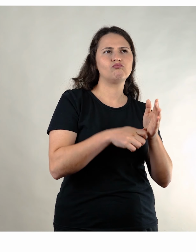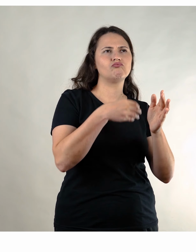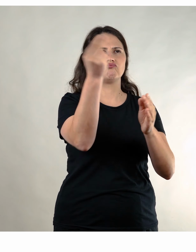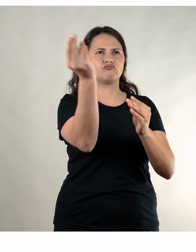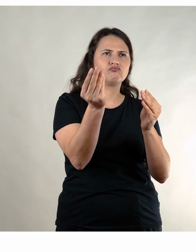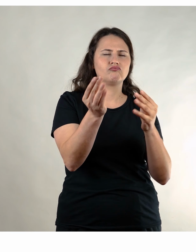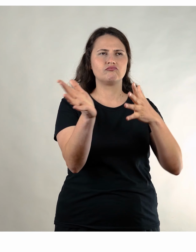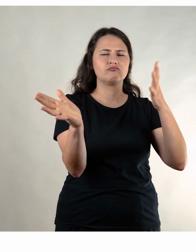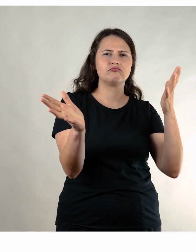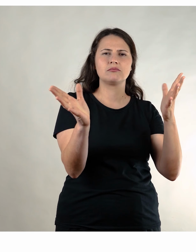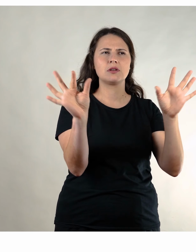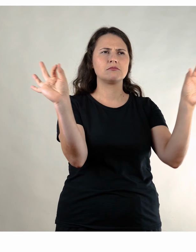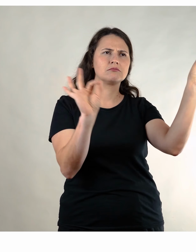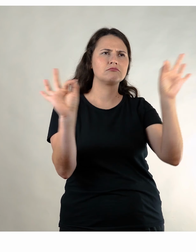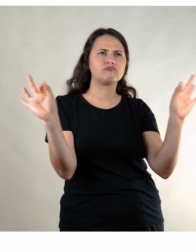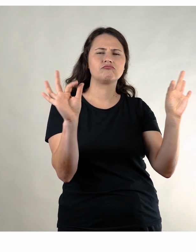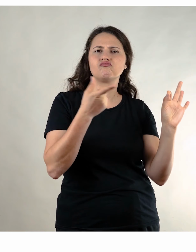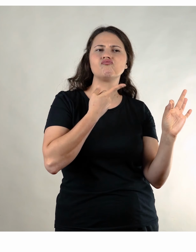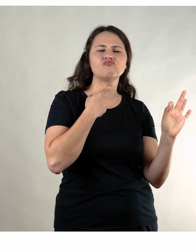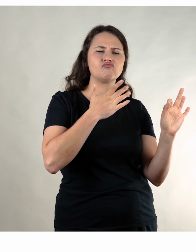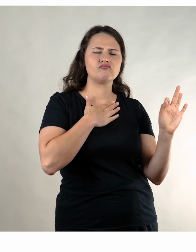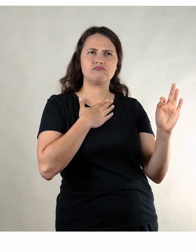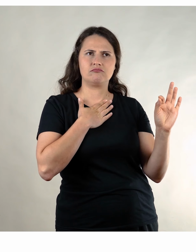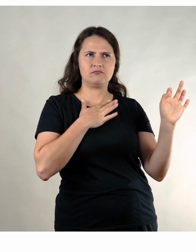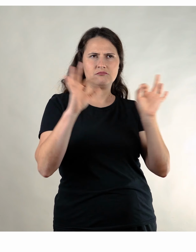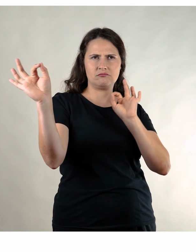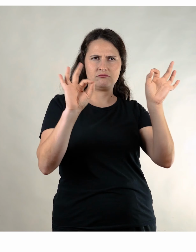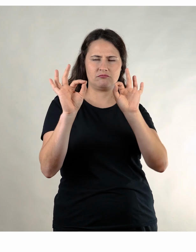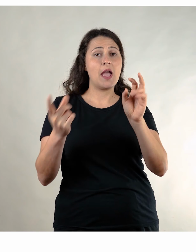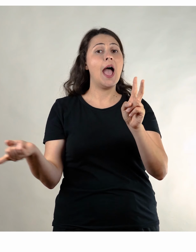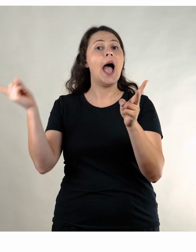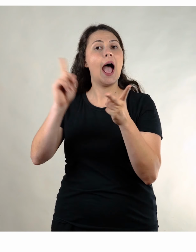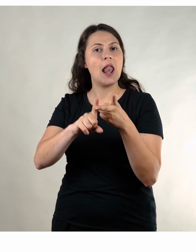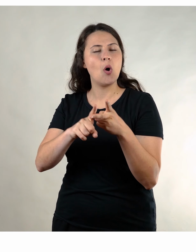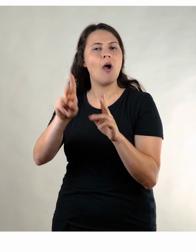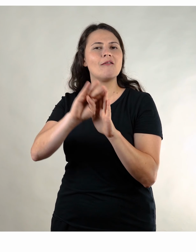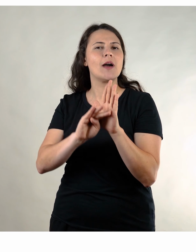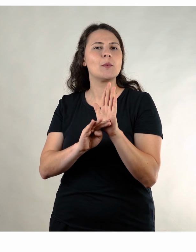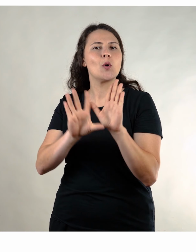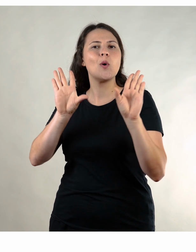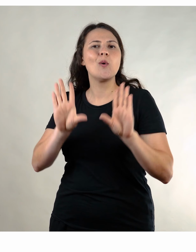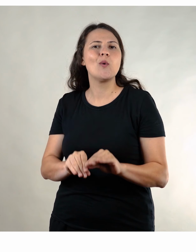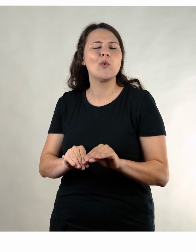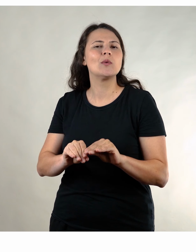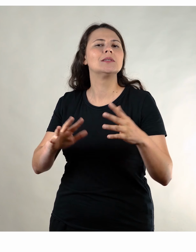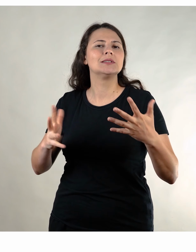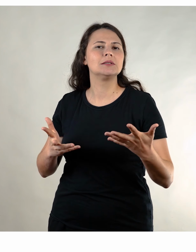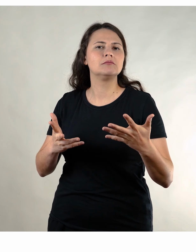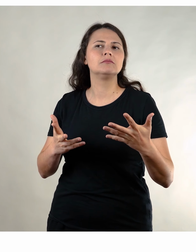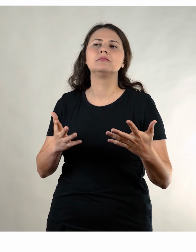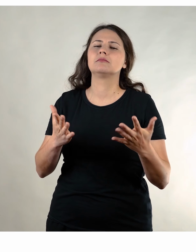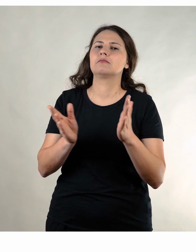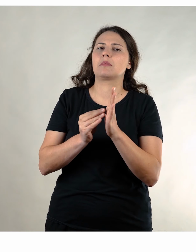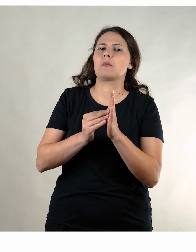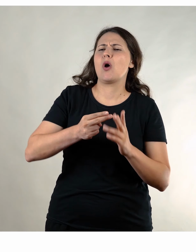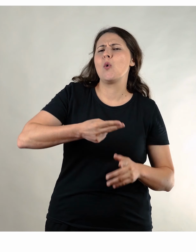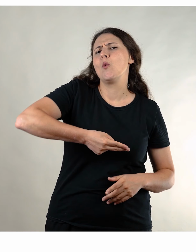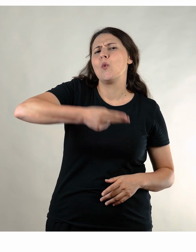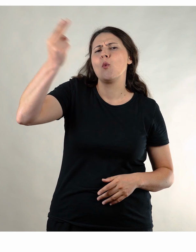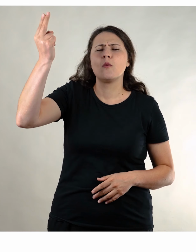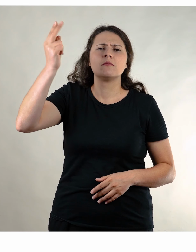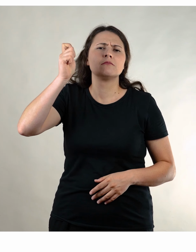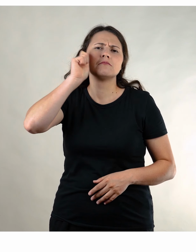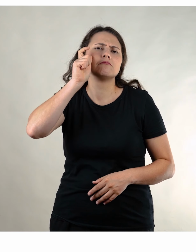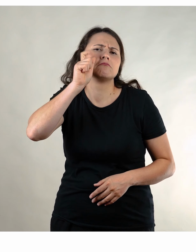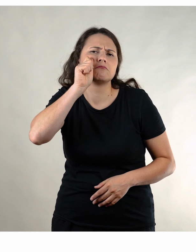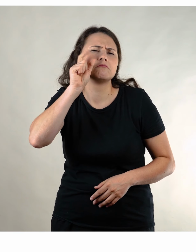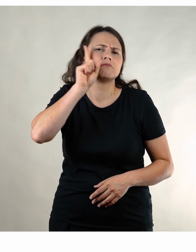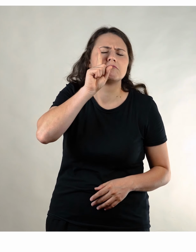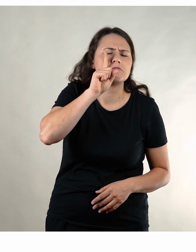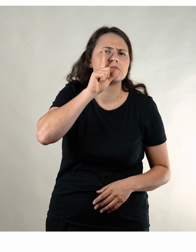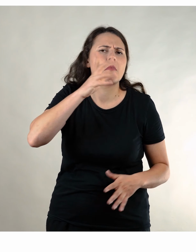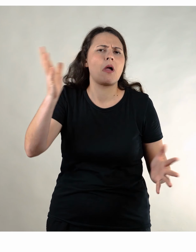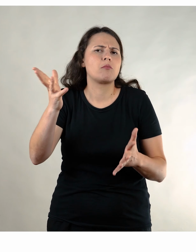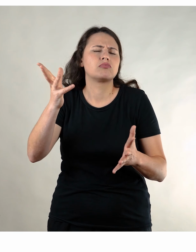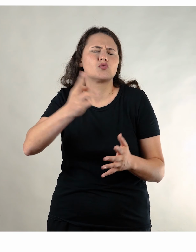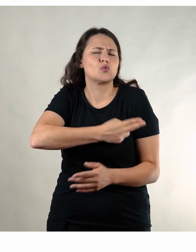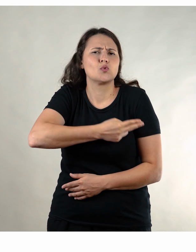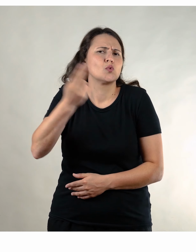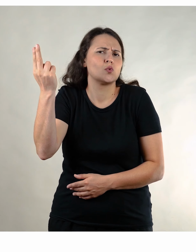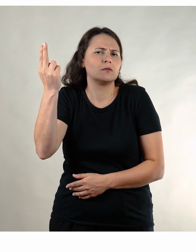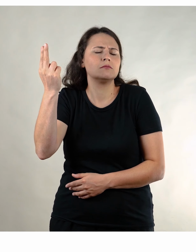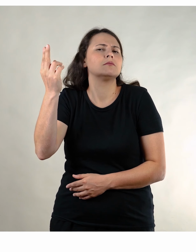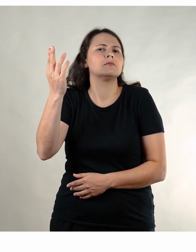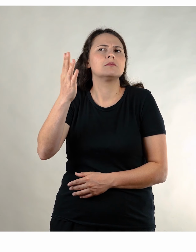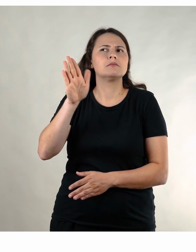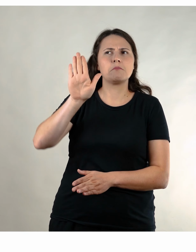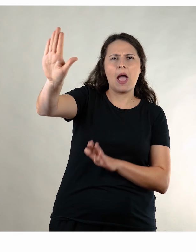καθώς και εφαρμογές που επιτρέπουν στους χρήστες να τοποθετούν διάσημες προσωπικότητες εντός των χώρων του ξενοδοχείου